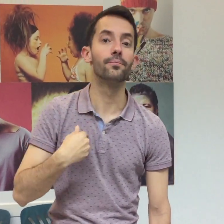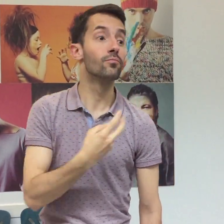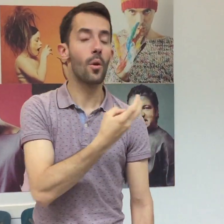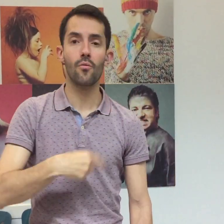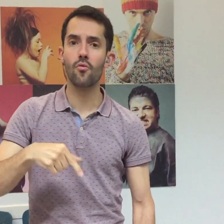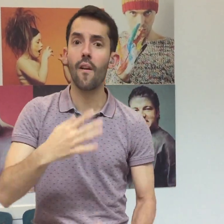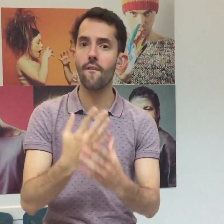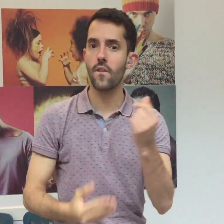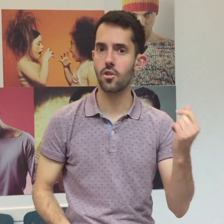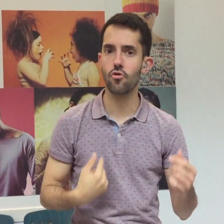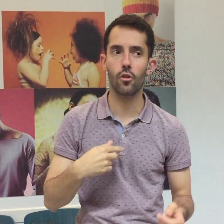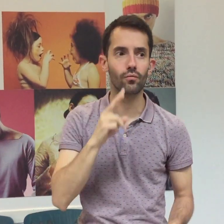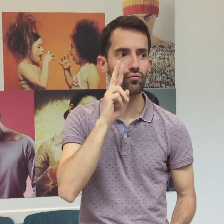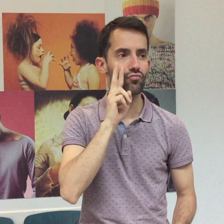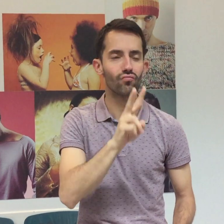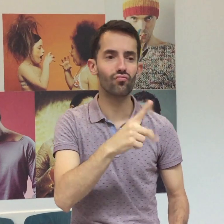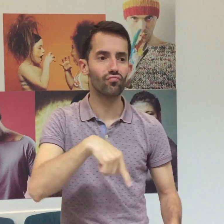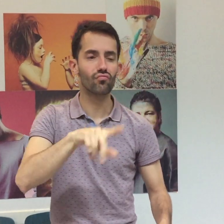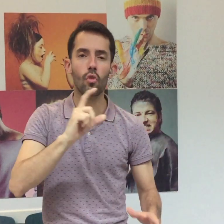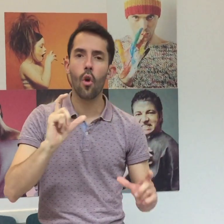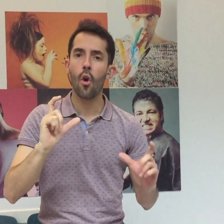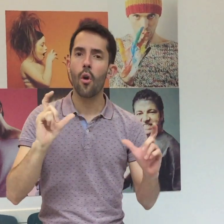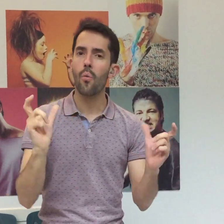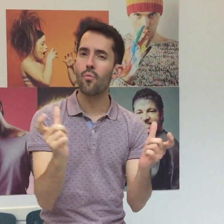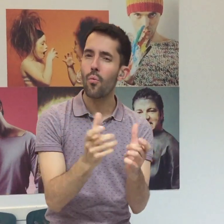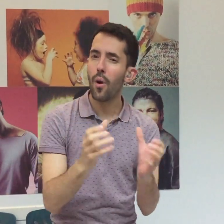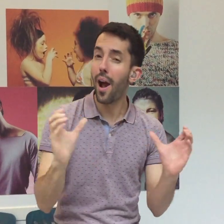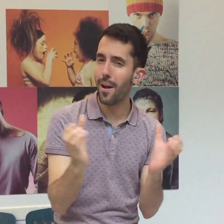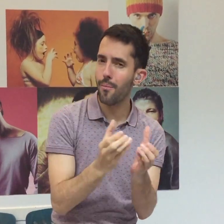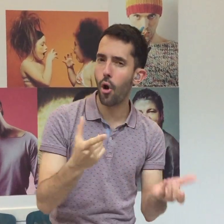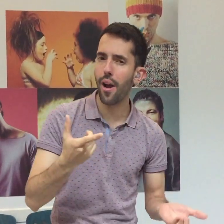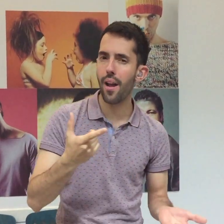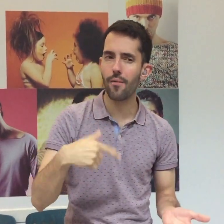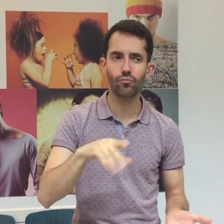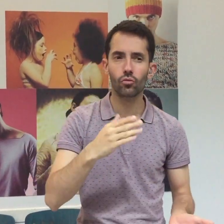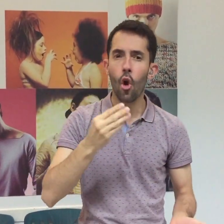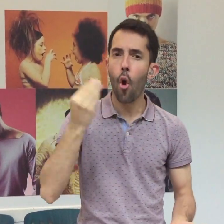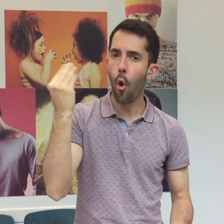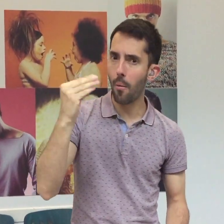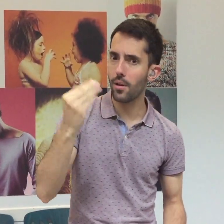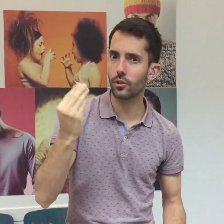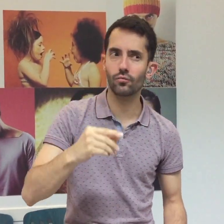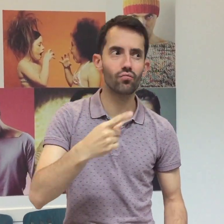he venido aquí a la Fesord CV a conocer al equipo que representa a la juventud sorda,